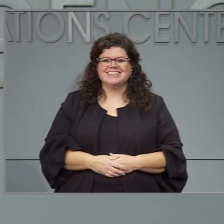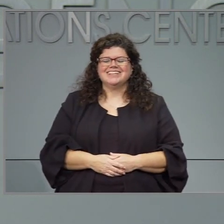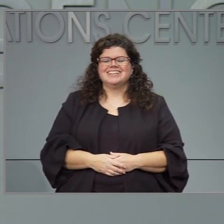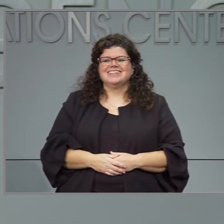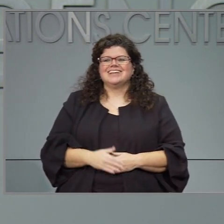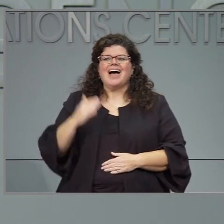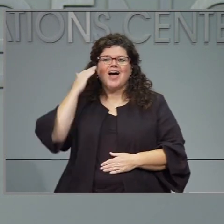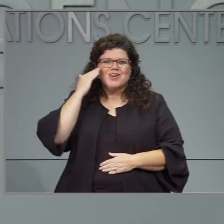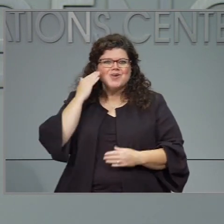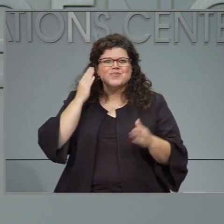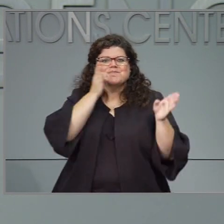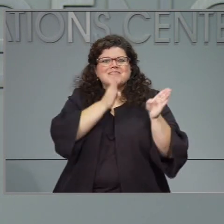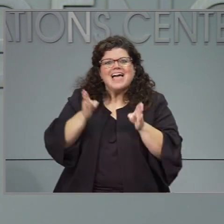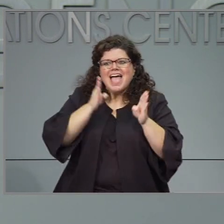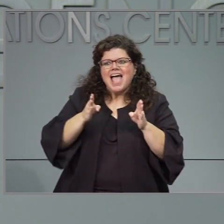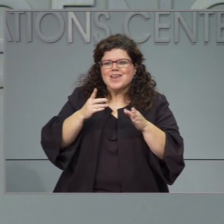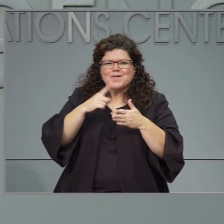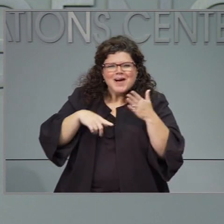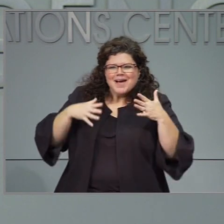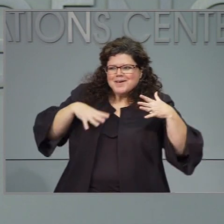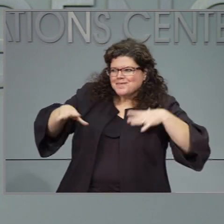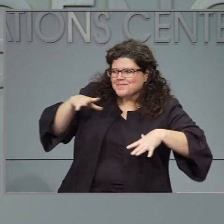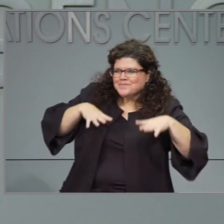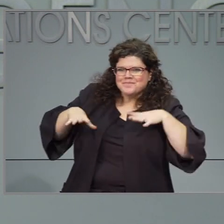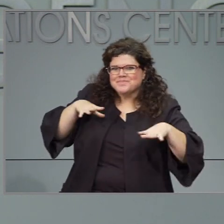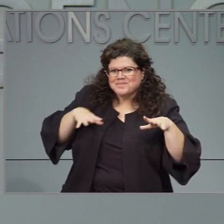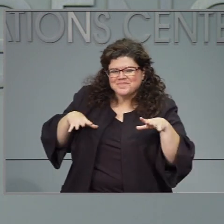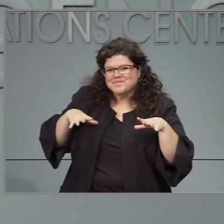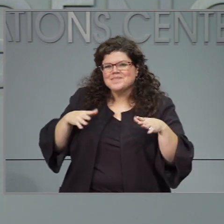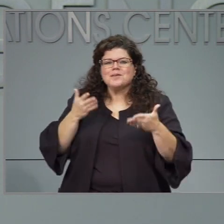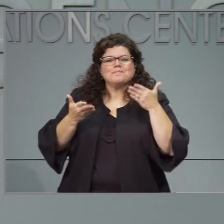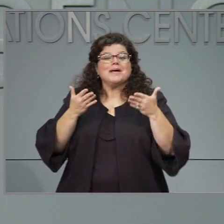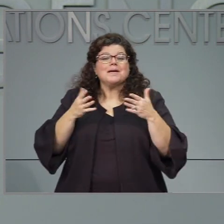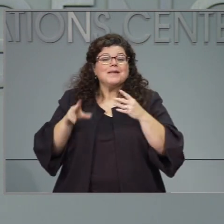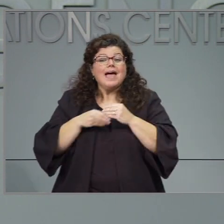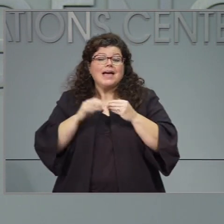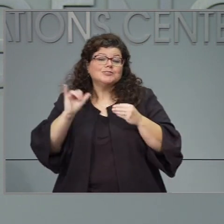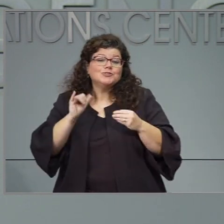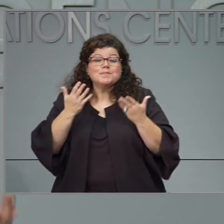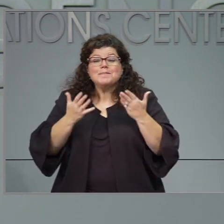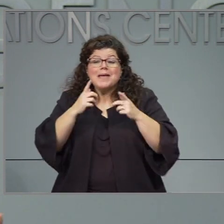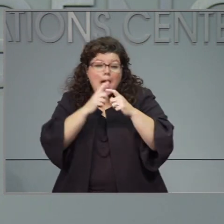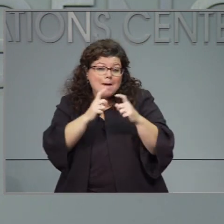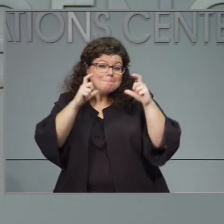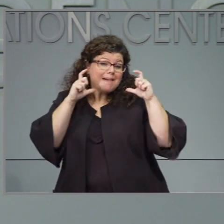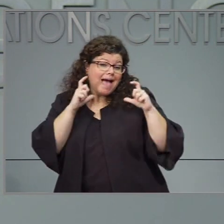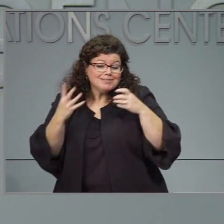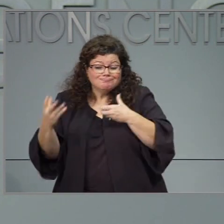una buena oportunidad. Y de pensar si quieren ser en y Alou y obviamente incorporen su